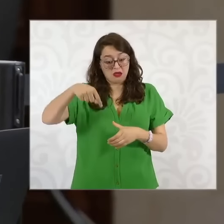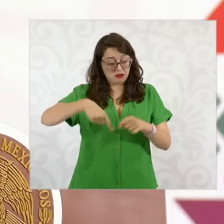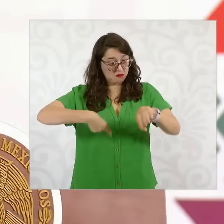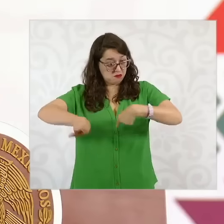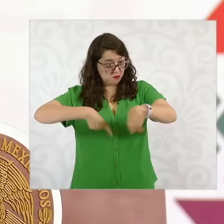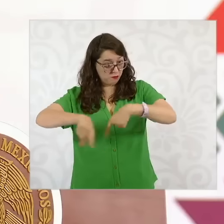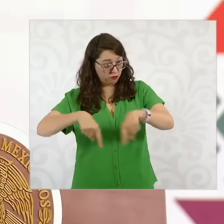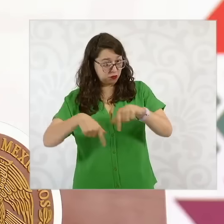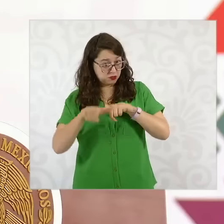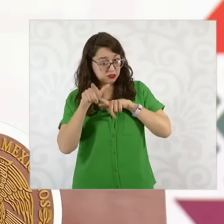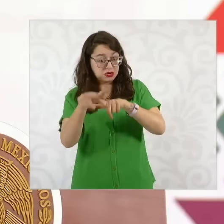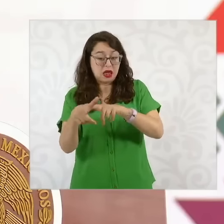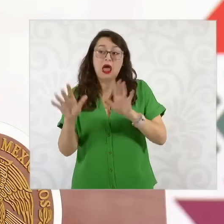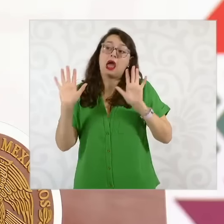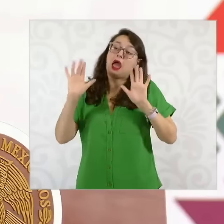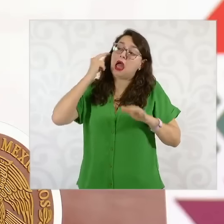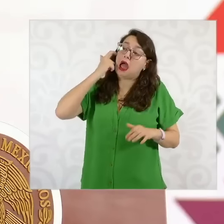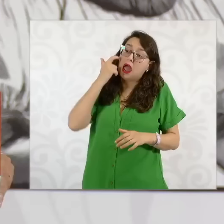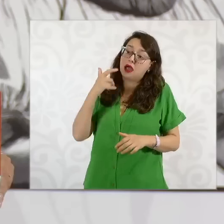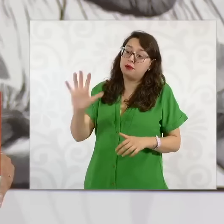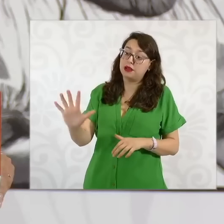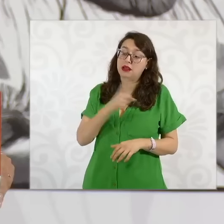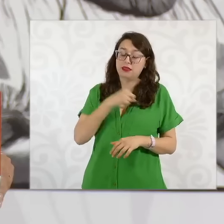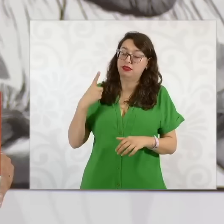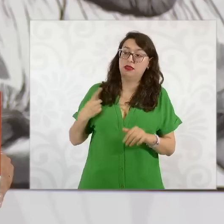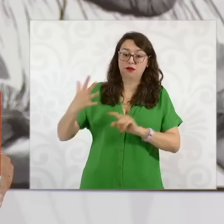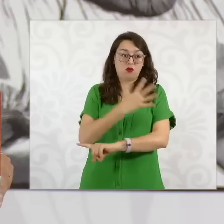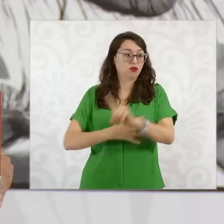vamos a ver las condiciones, no tiene que ser siempre condiciones favorables para México,